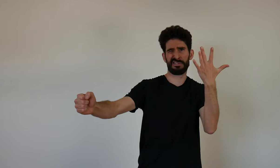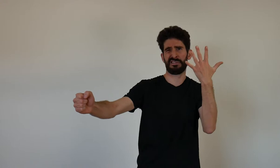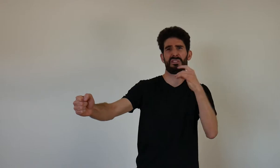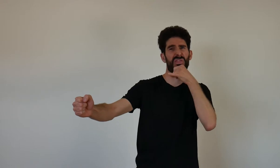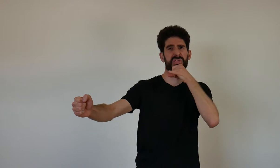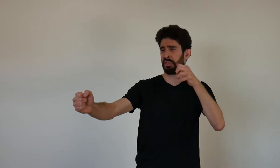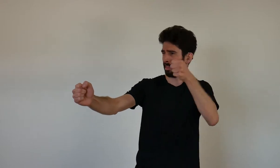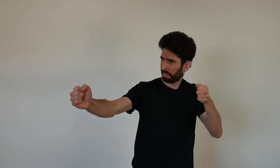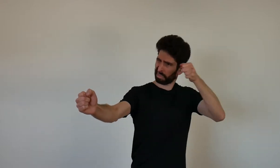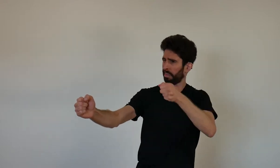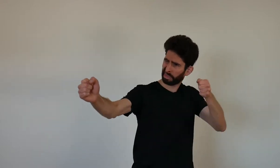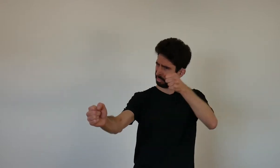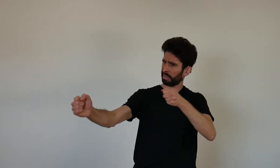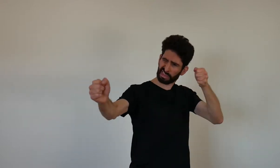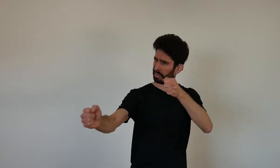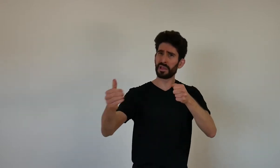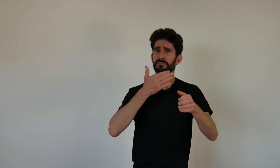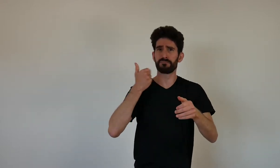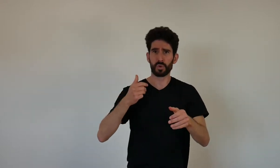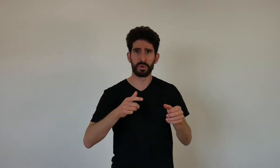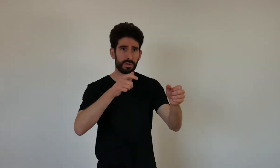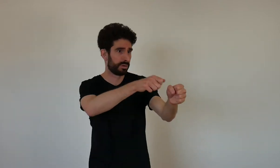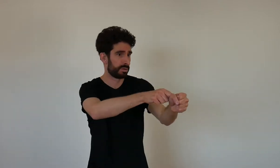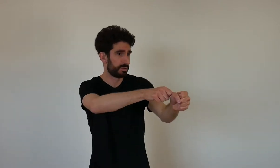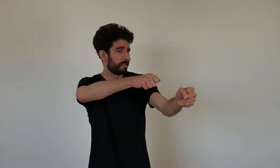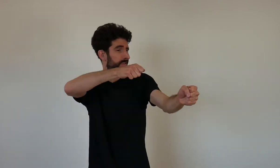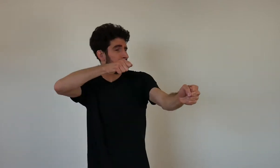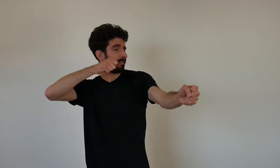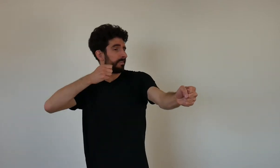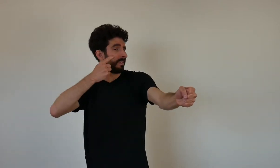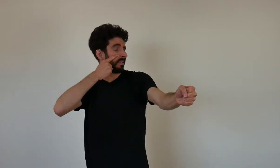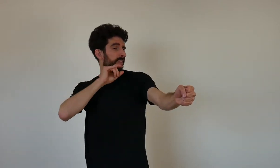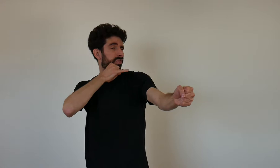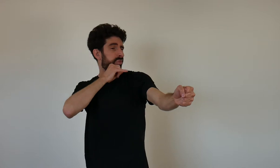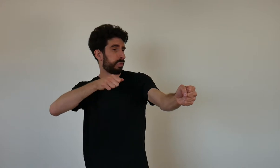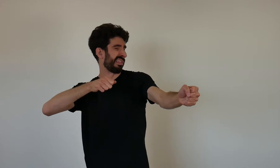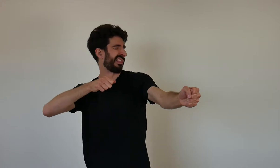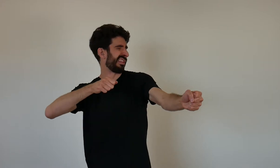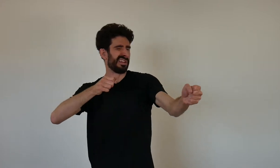alors que je suis maladroit avec. Ce serait mieux la main droite sur la corde mais je vise mal avec mon oeil droit.